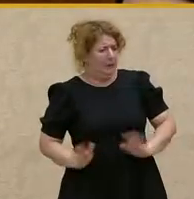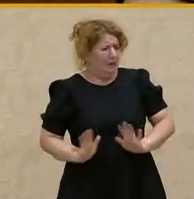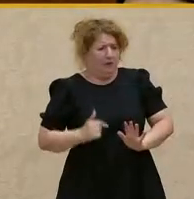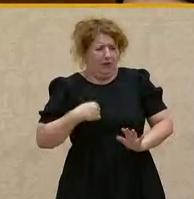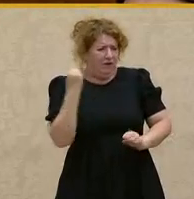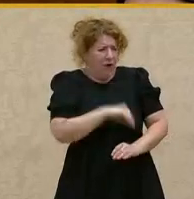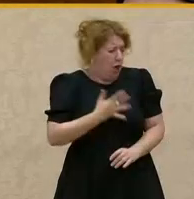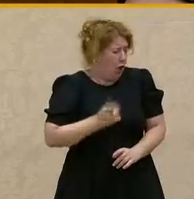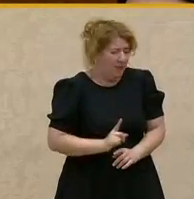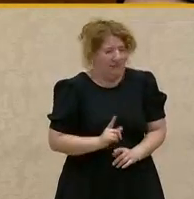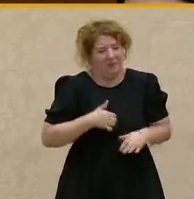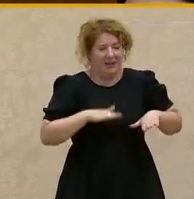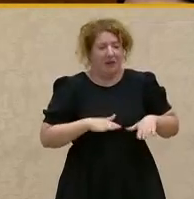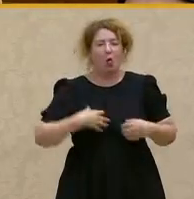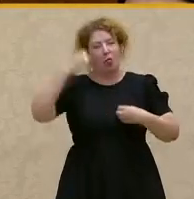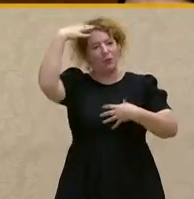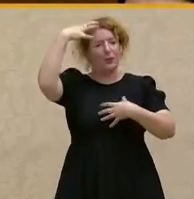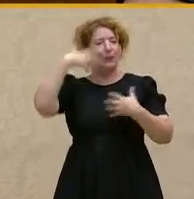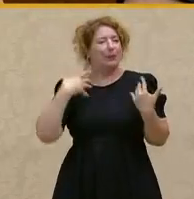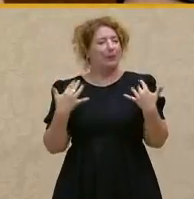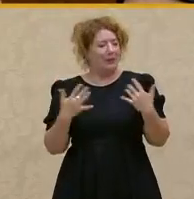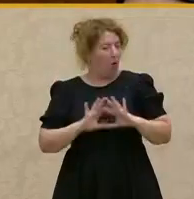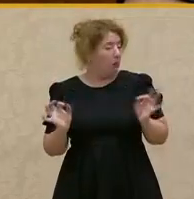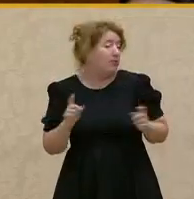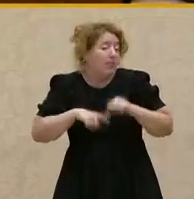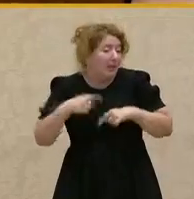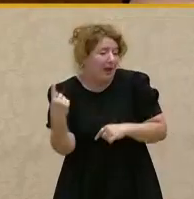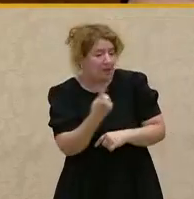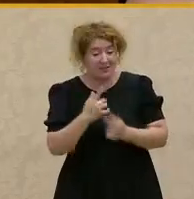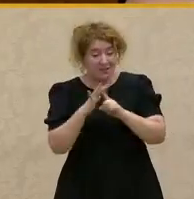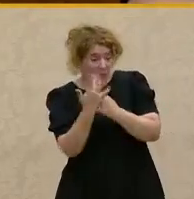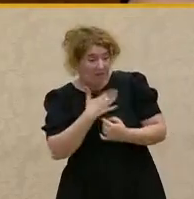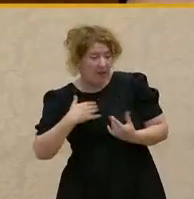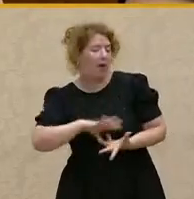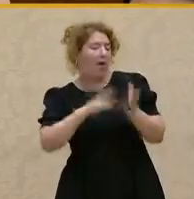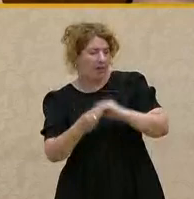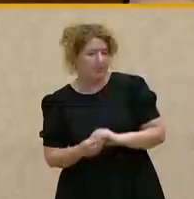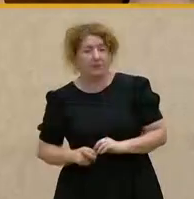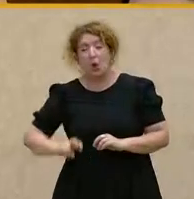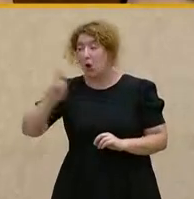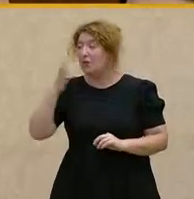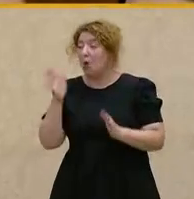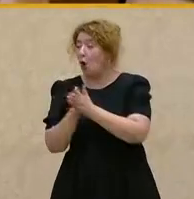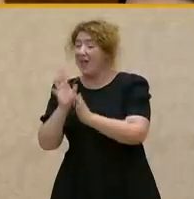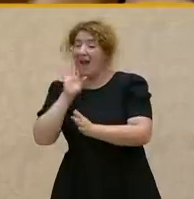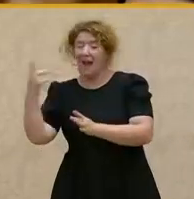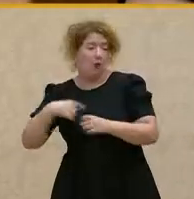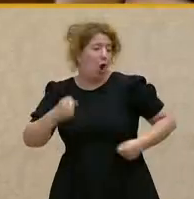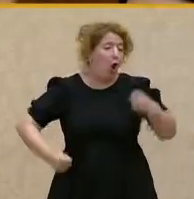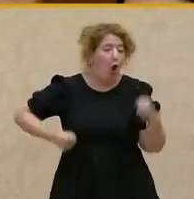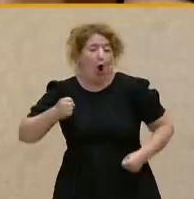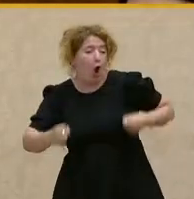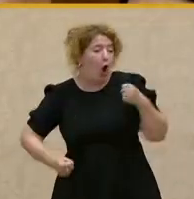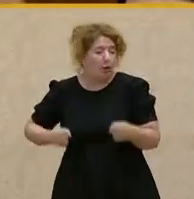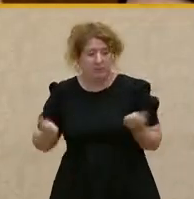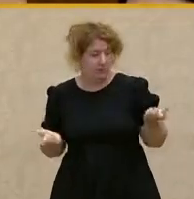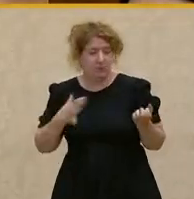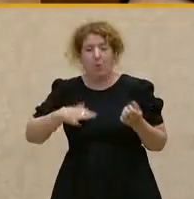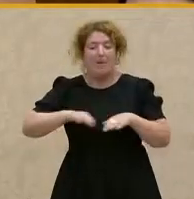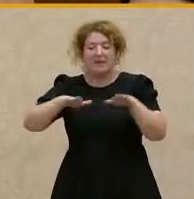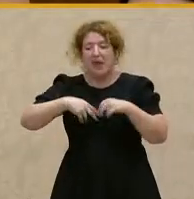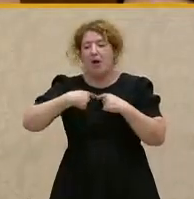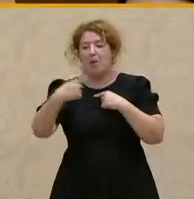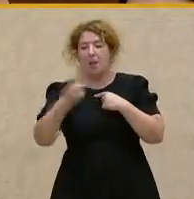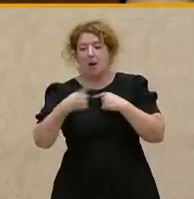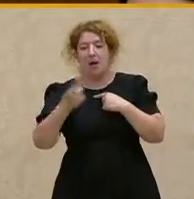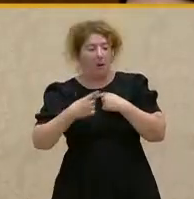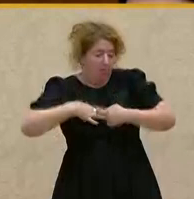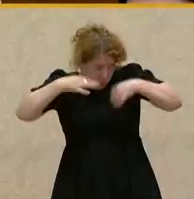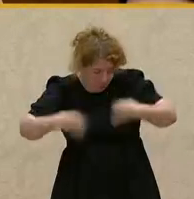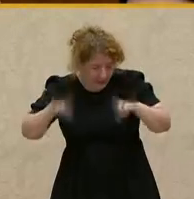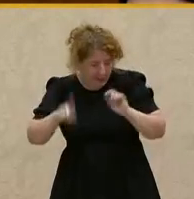perfecto, me quedo aquí calentito. Otro hace maratones. También. Nos adaptamos a cada caso.